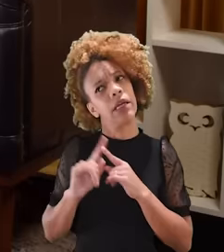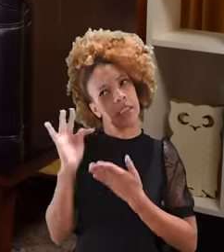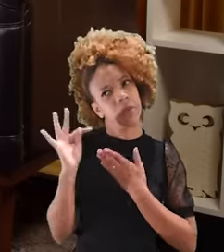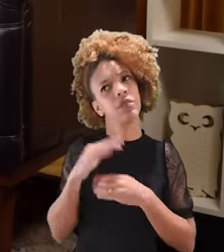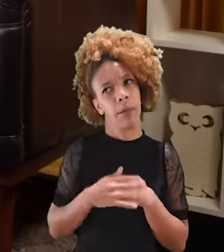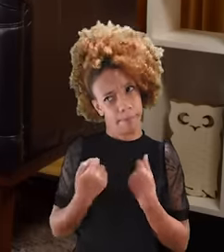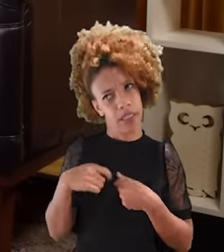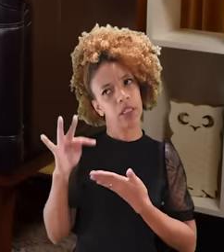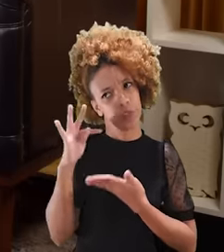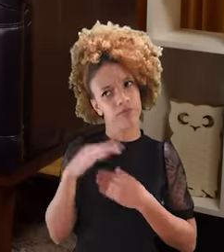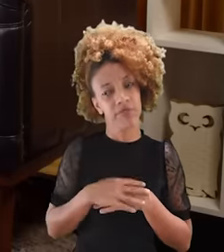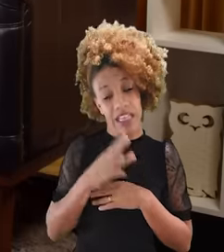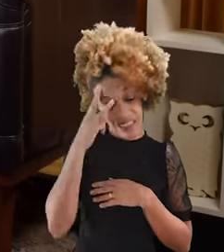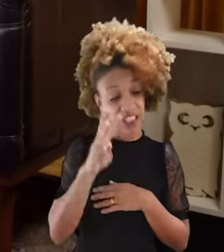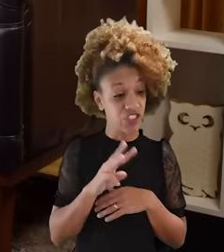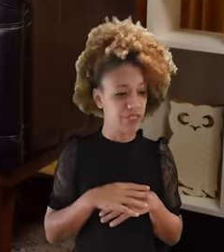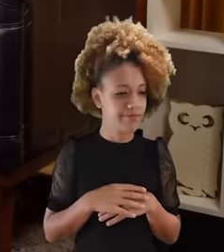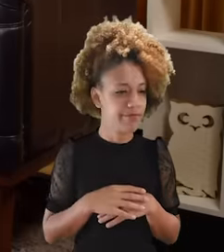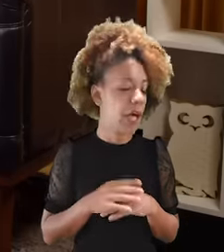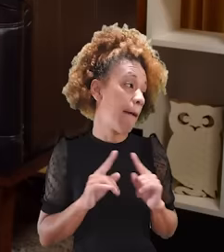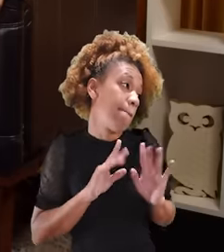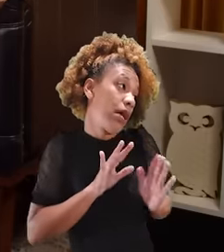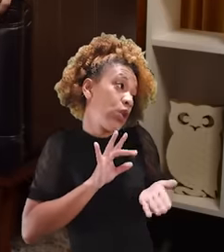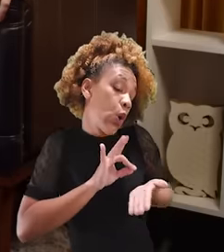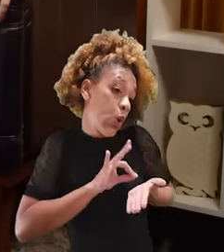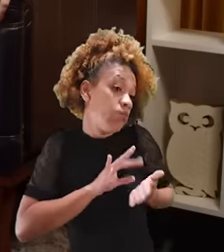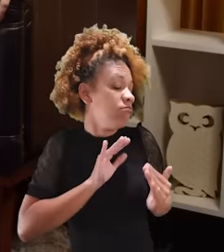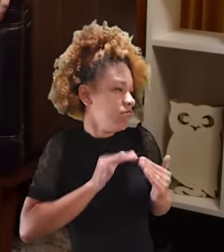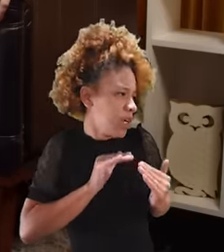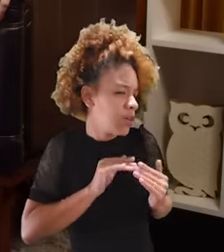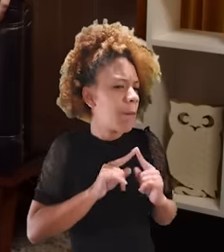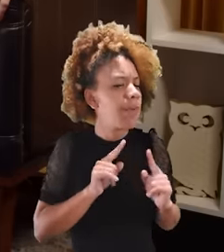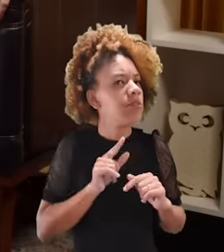que prar desse abraço mas assim mas eu concordo eu entrevistei aqui o Kiko Loreiro que é um dos